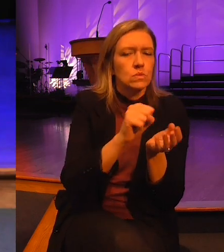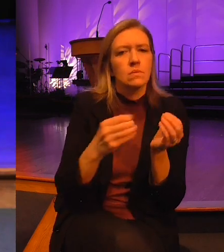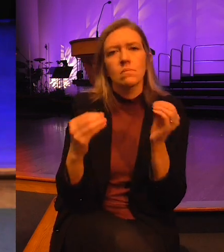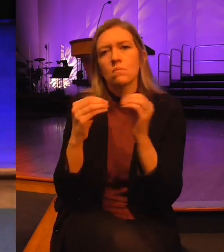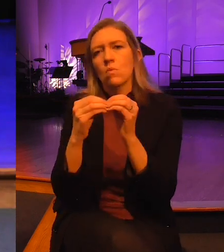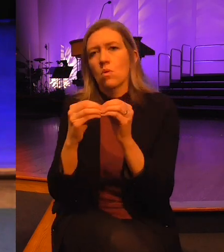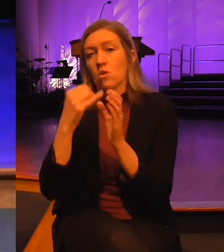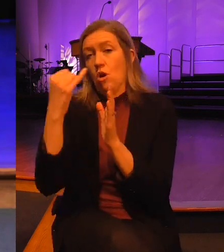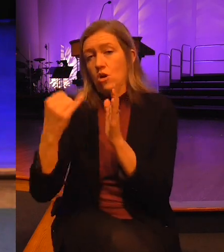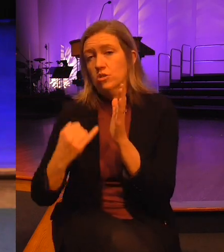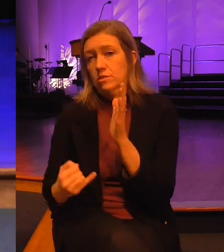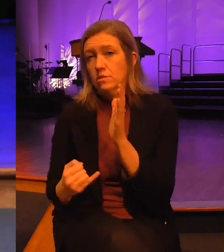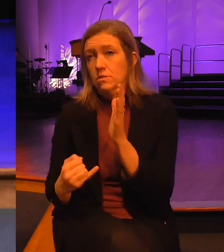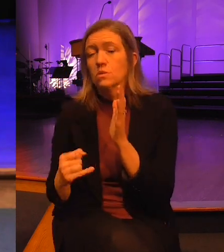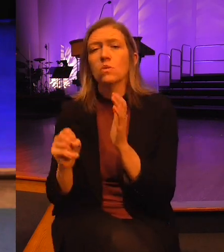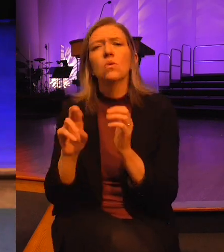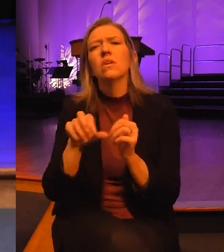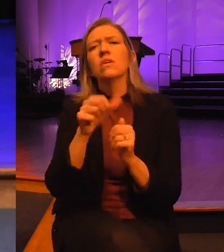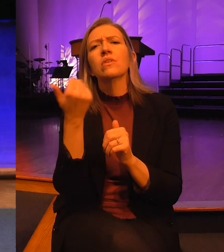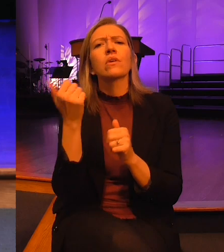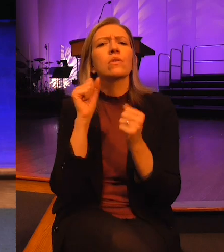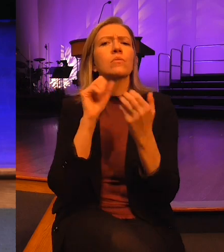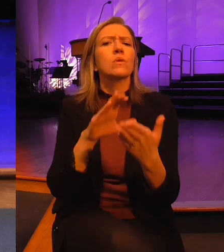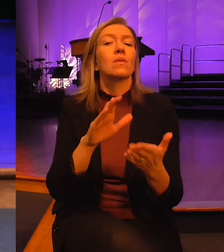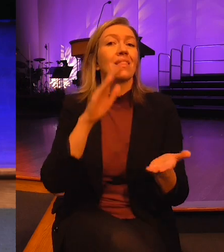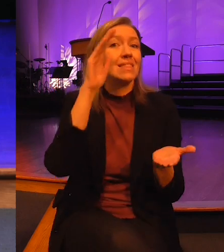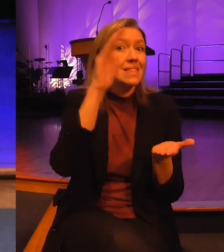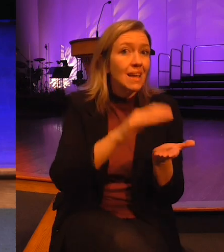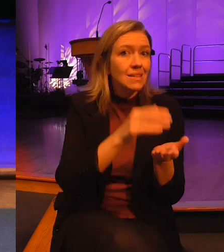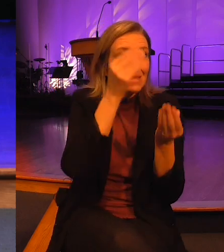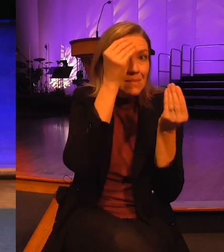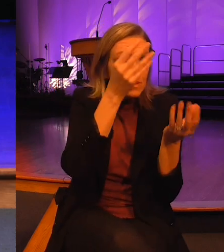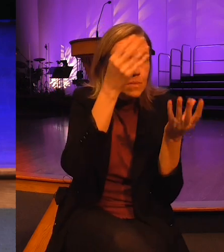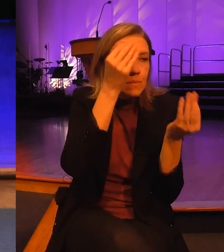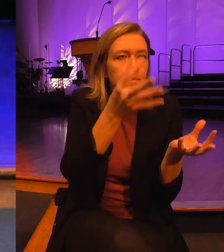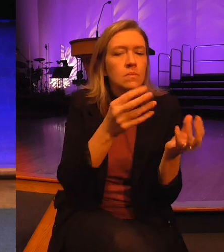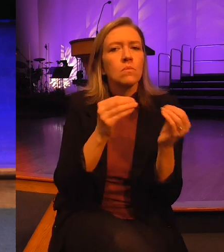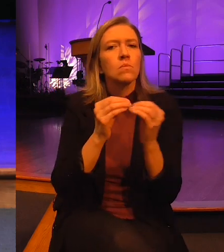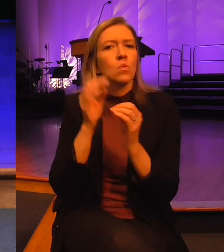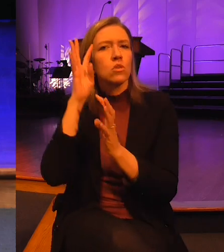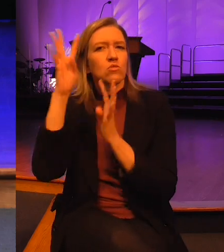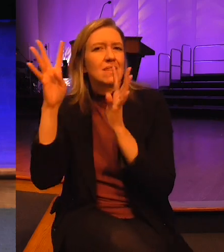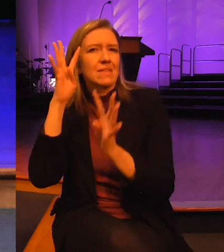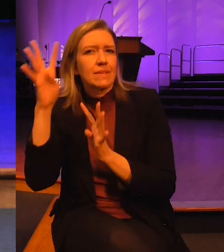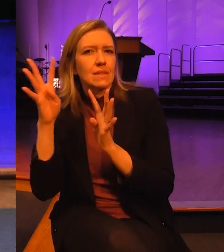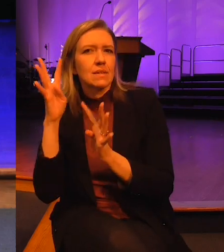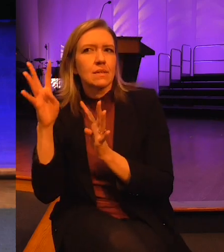otra forma de decirlo es menos información más creatividad Me estoy comprometiendo incluso a